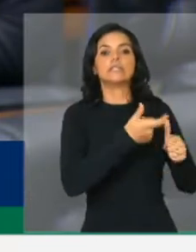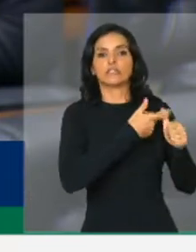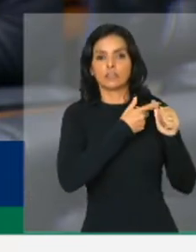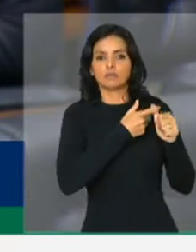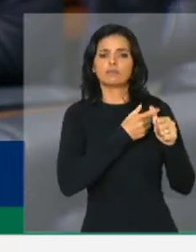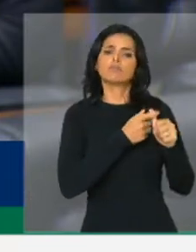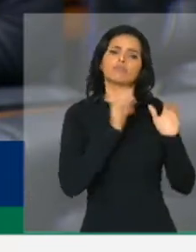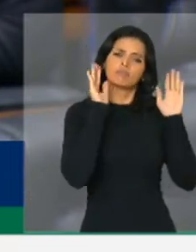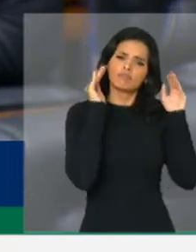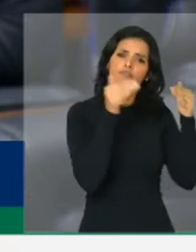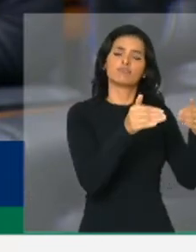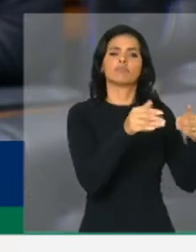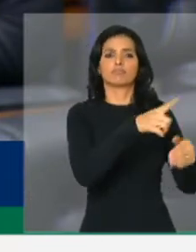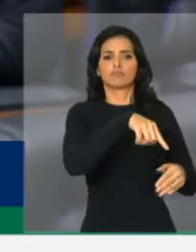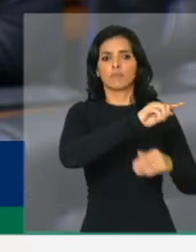NORDESTE. O PROBLEMA É QUE